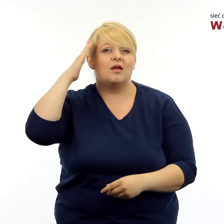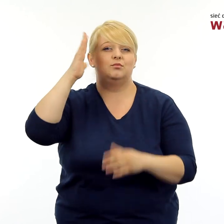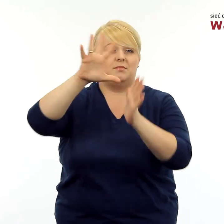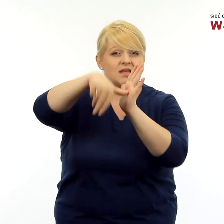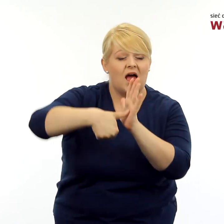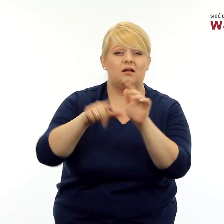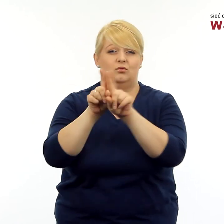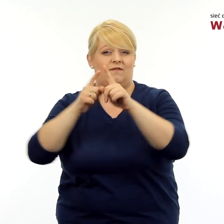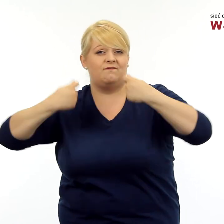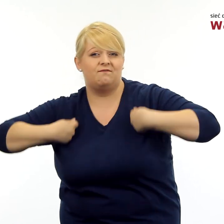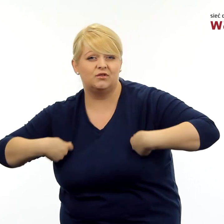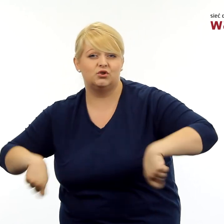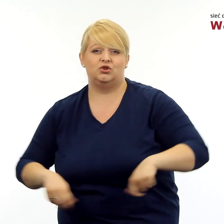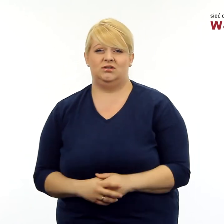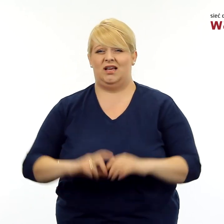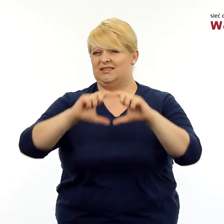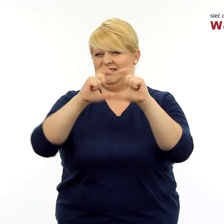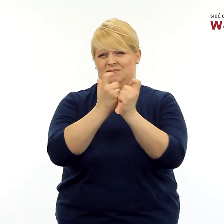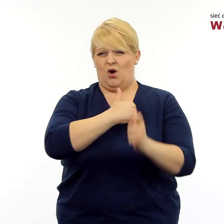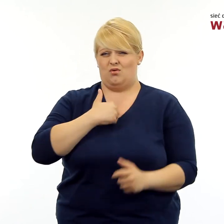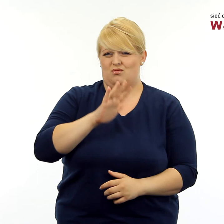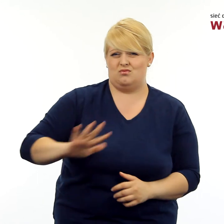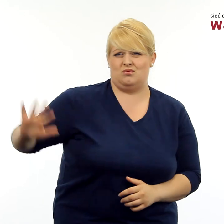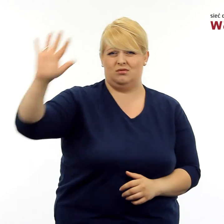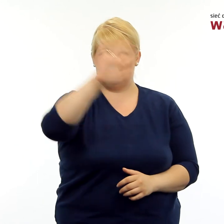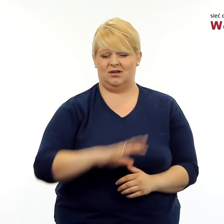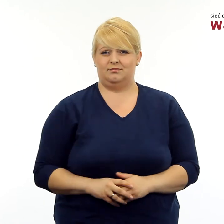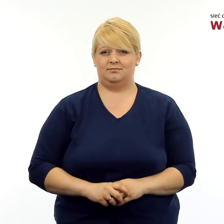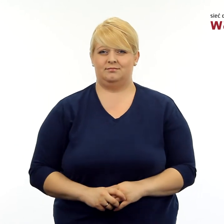z mieszkańcami miast i wsi rozsianych po całej Polsce.